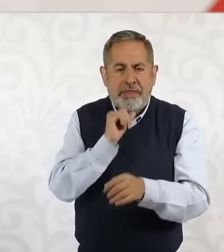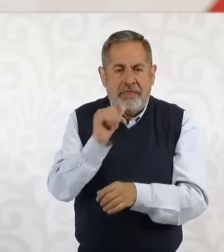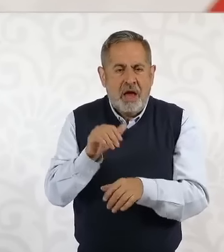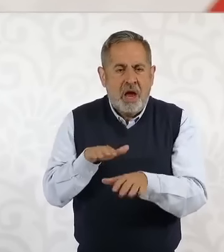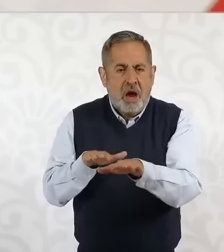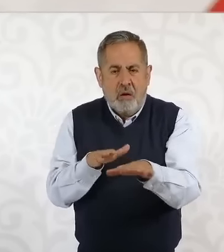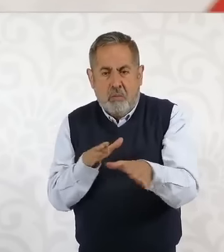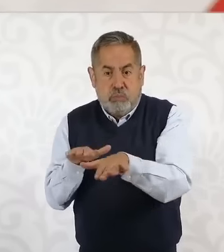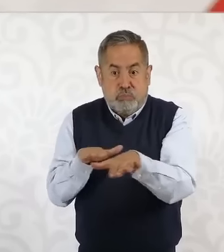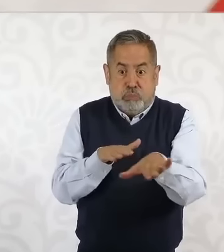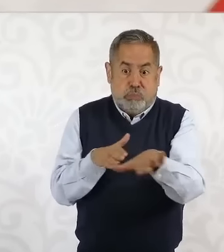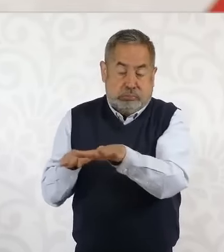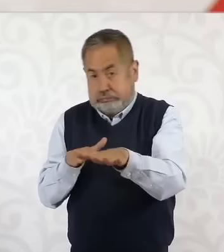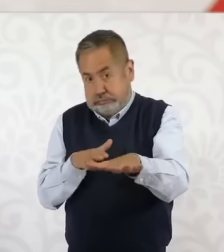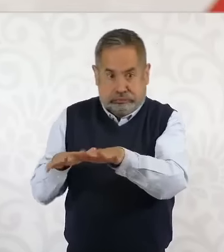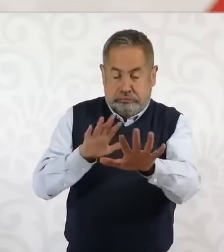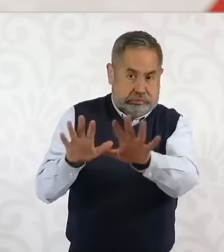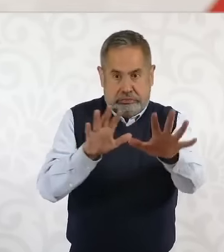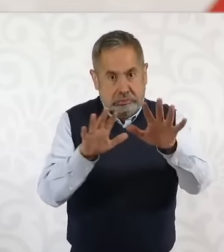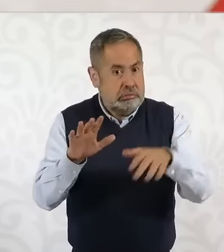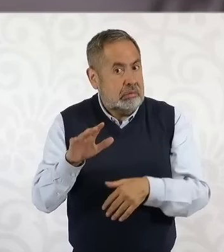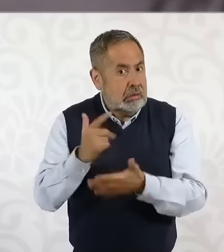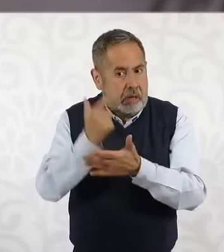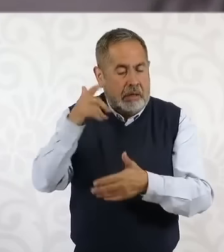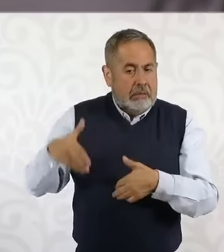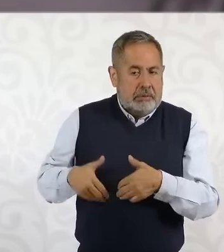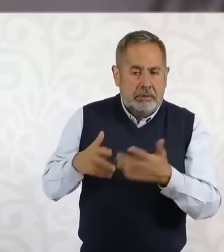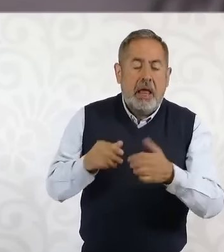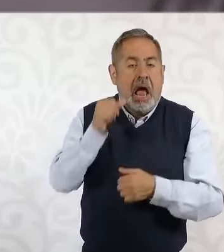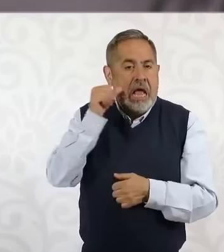pero sí fue un incidente. Ayer se reportó por parte de la marina y se están haciendo